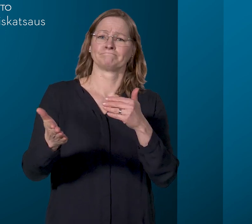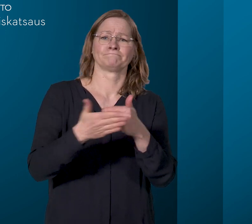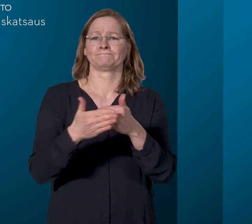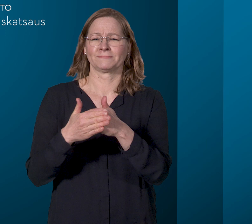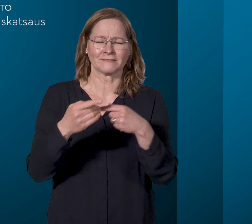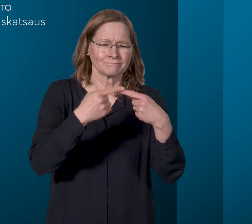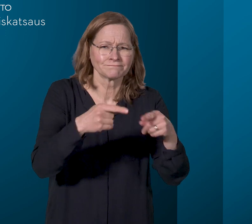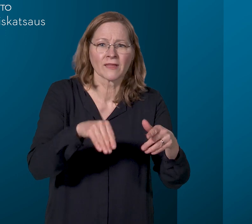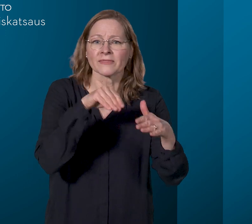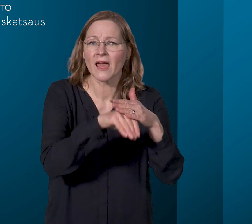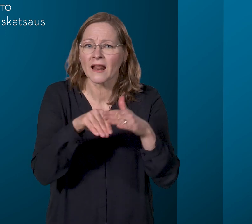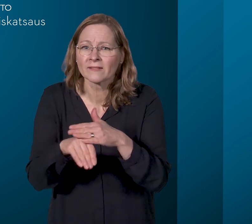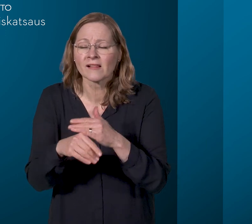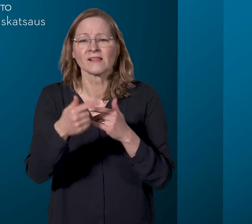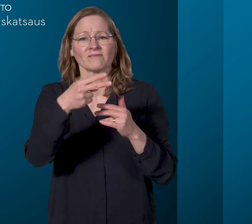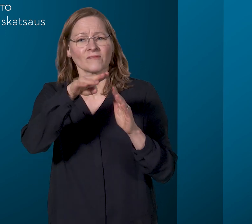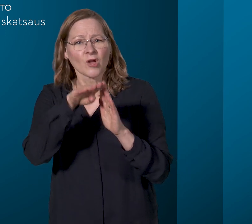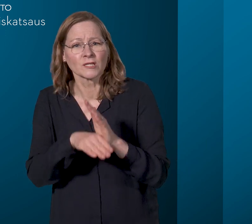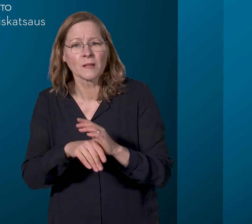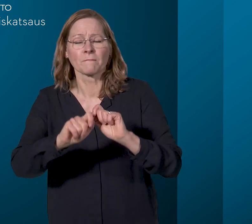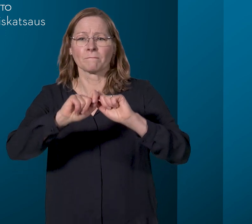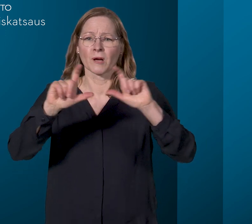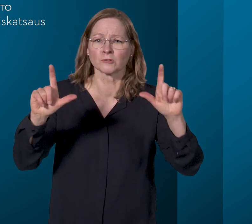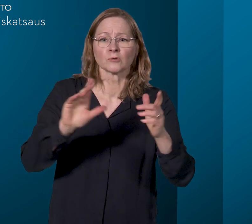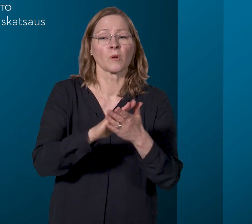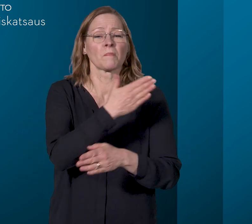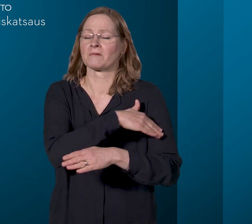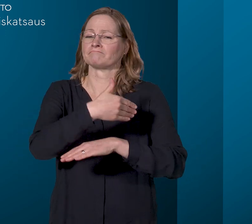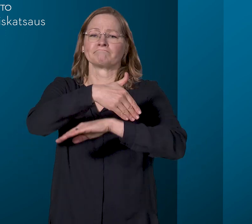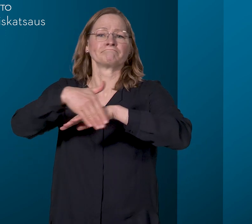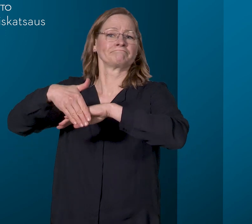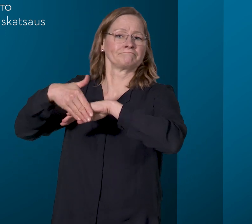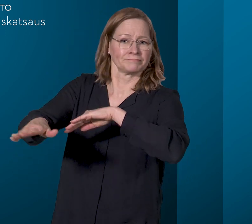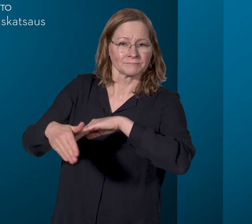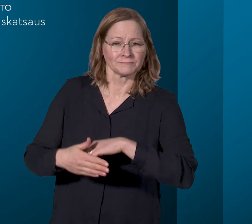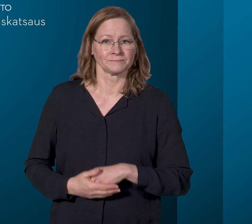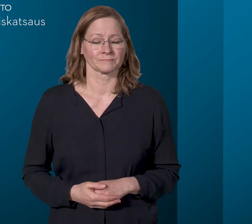sulkea erilaiset tallenteet, tv-ohjelmat ja podcastit tulkkauspalvelun ulkopuolelle.